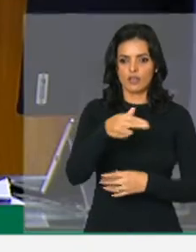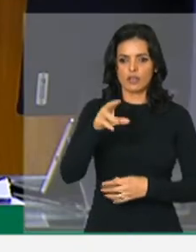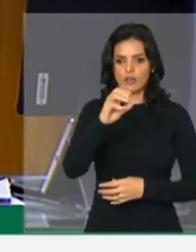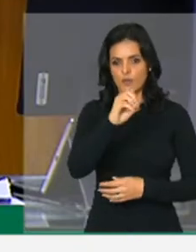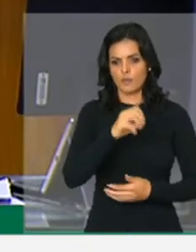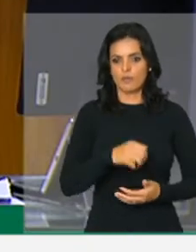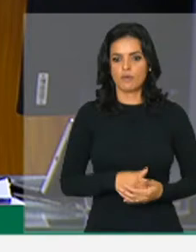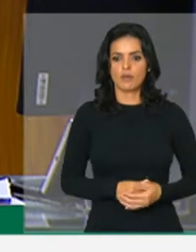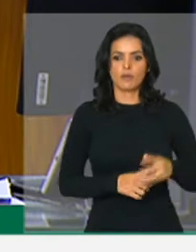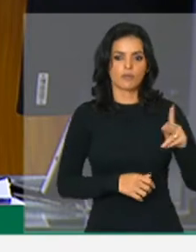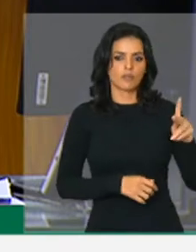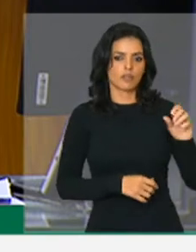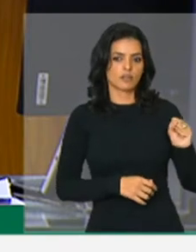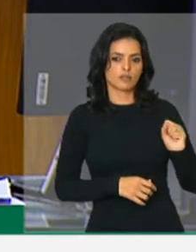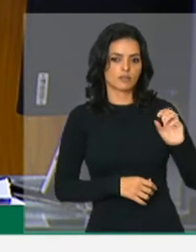REPRESENTAÇÃO DA REDE NÃO.